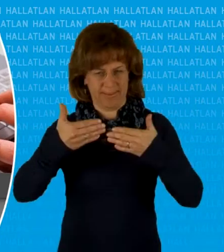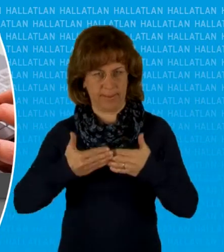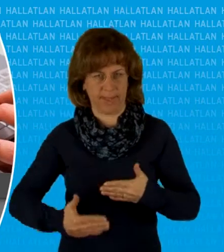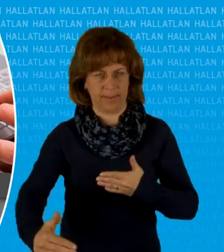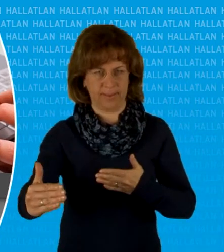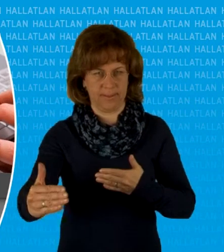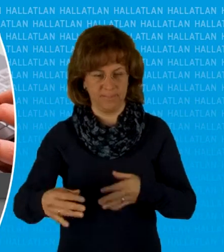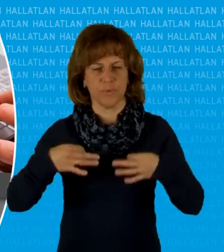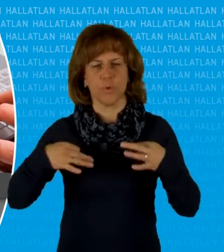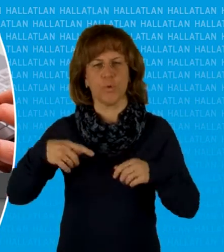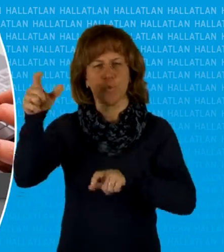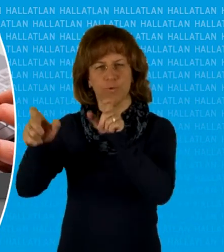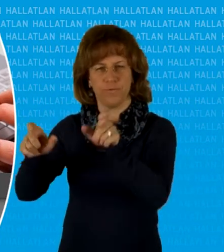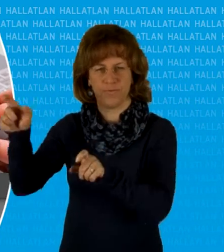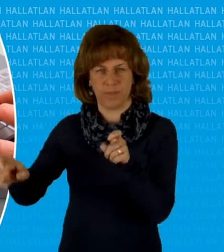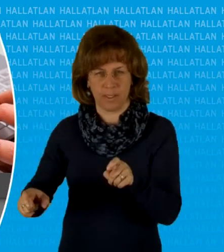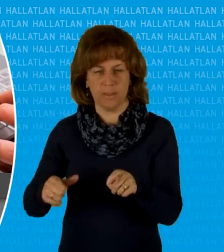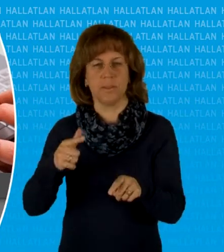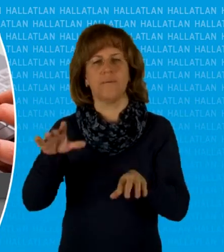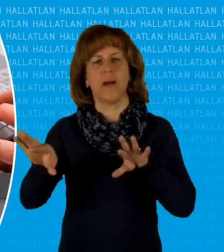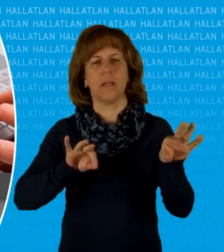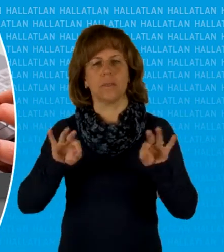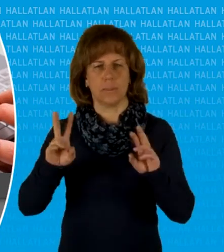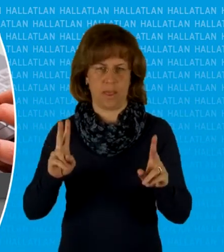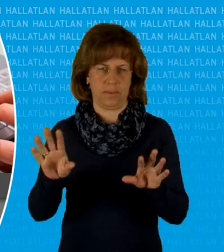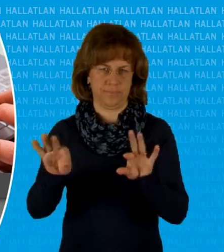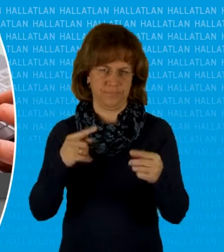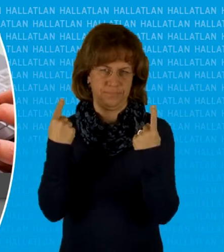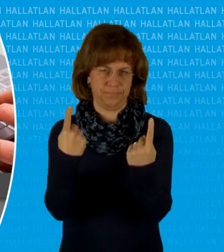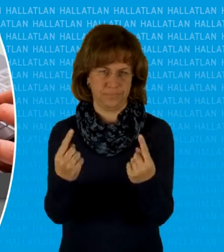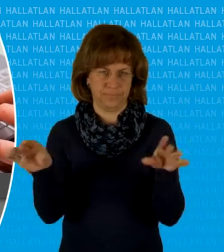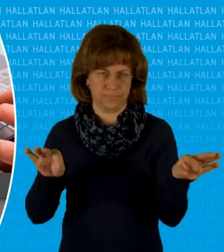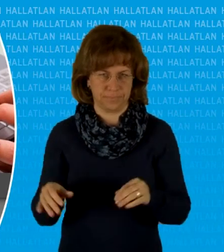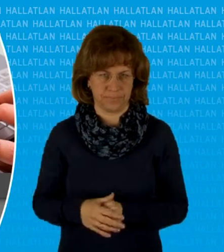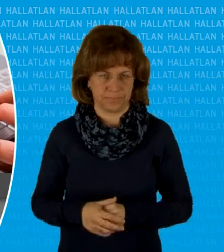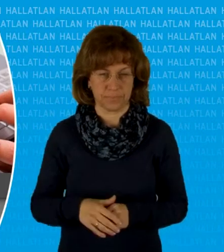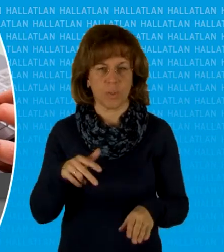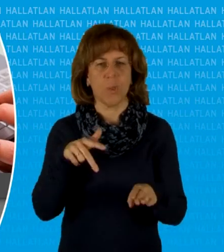Az idén már az ügyfél választásán múlik, hogy